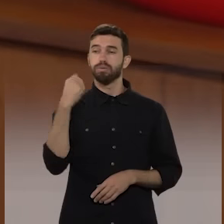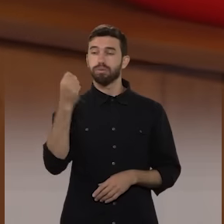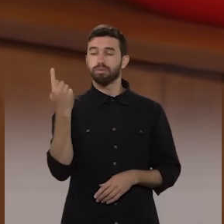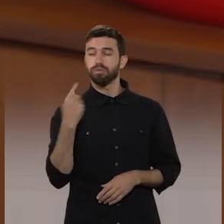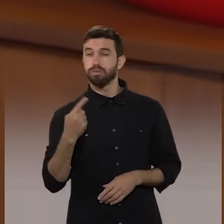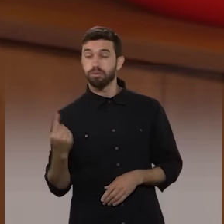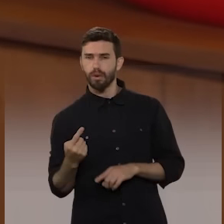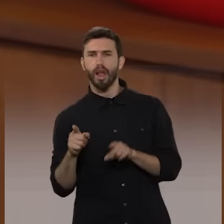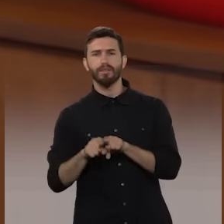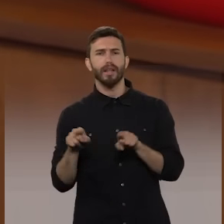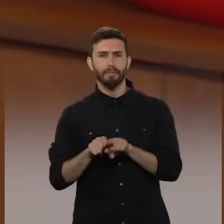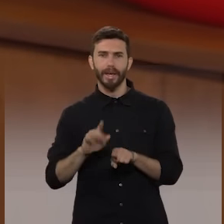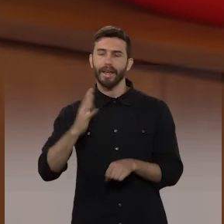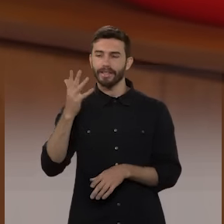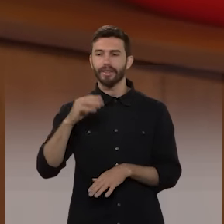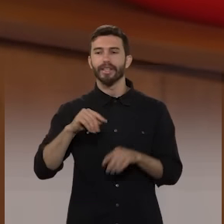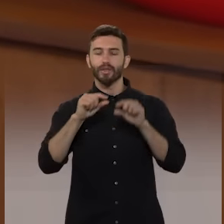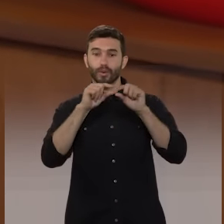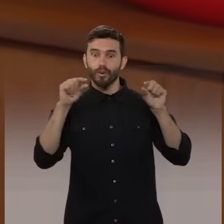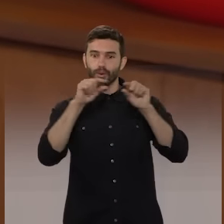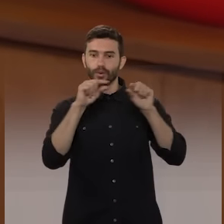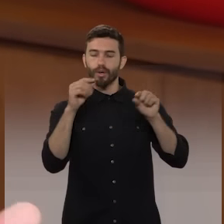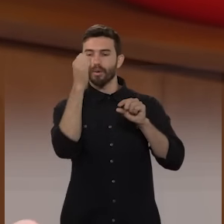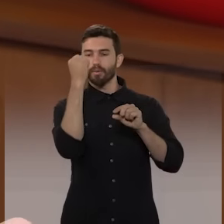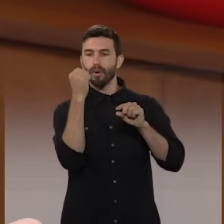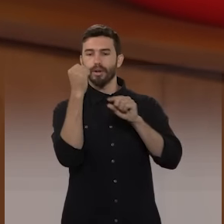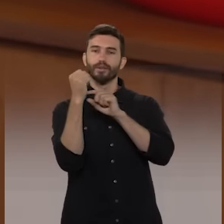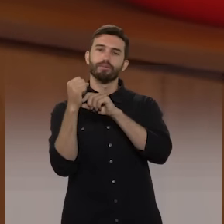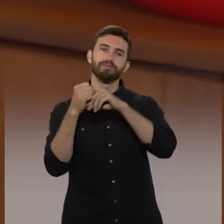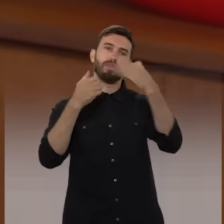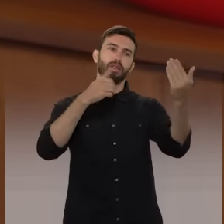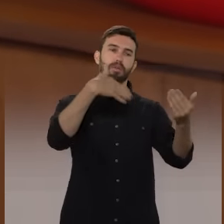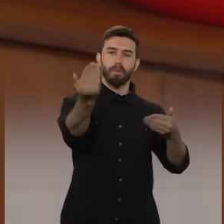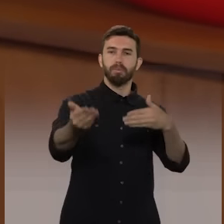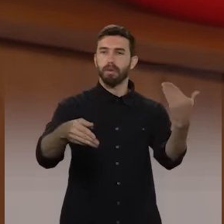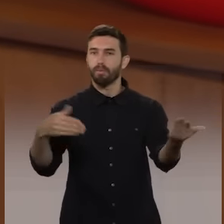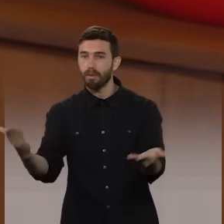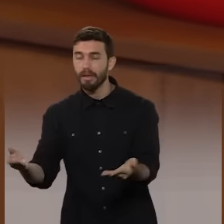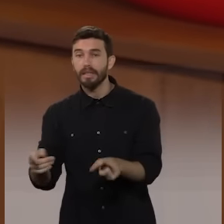é preciso escolher os locais, entender qual... em que ponto... que local são mais arriscados,